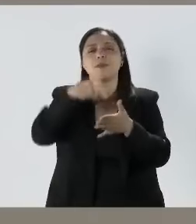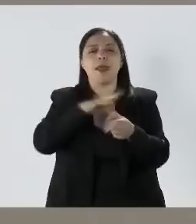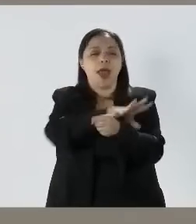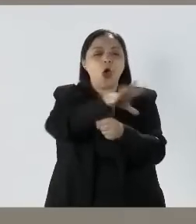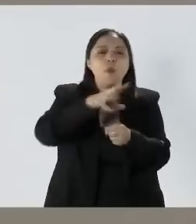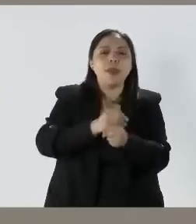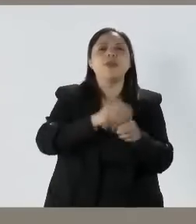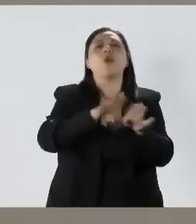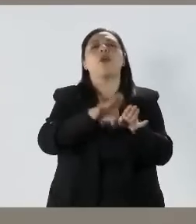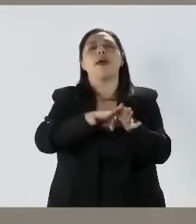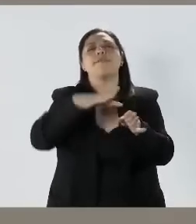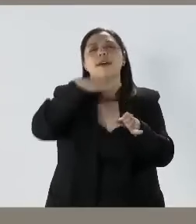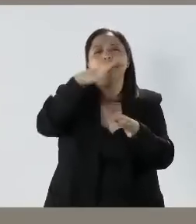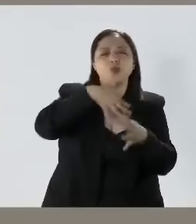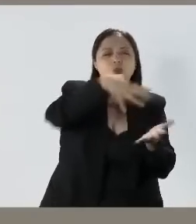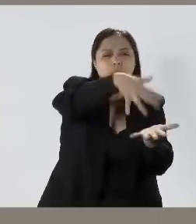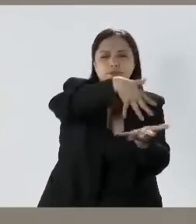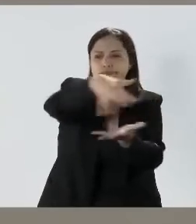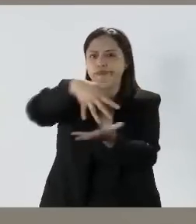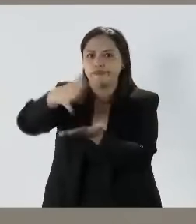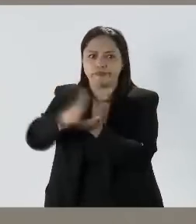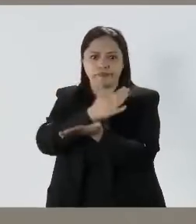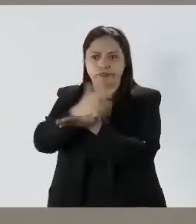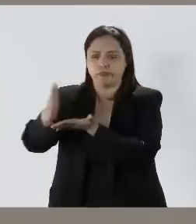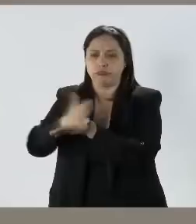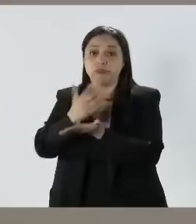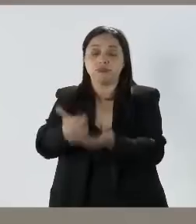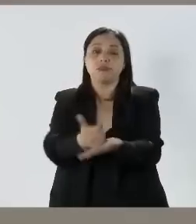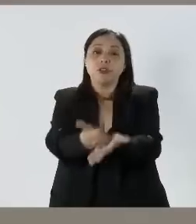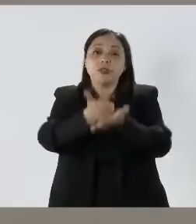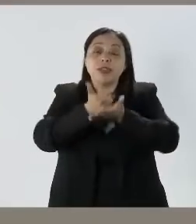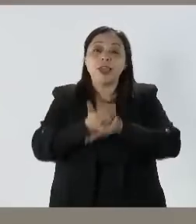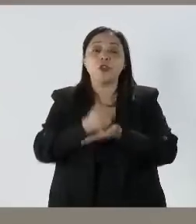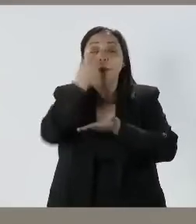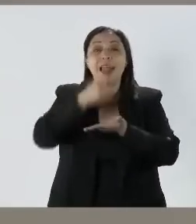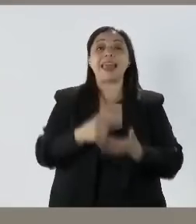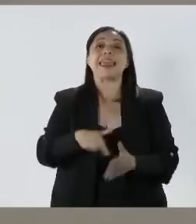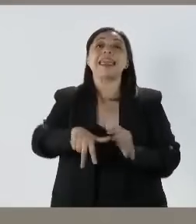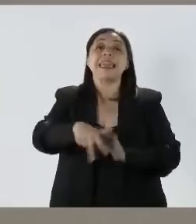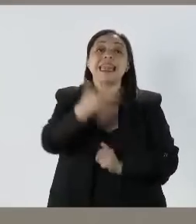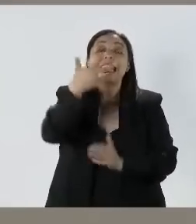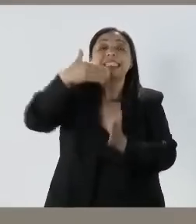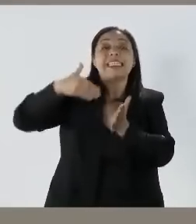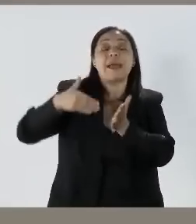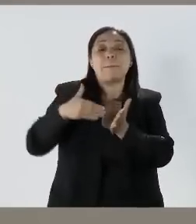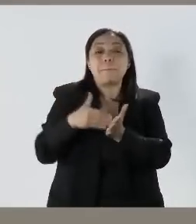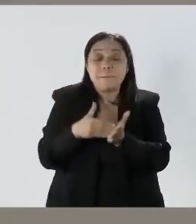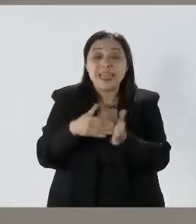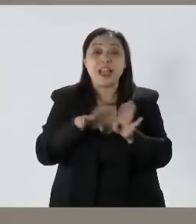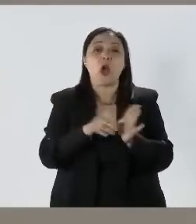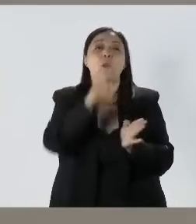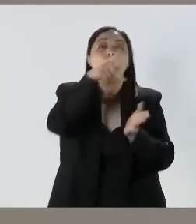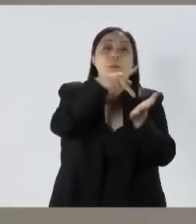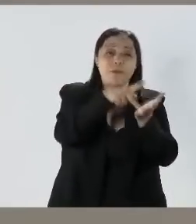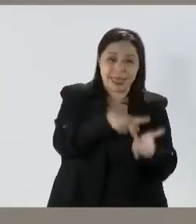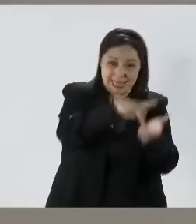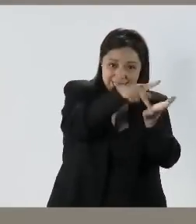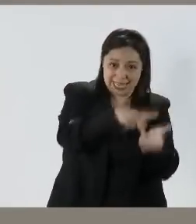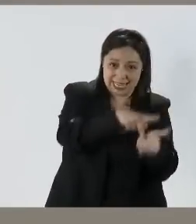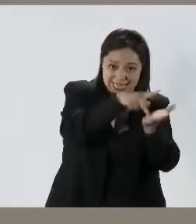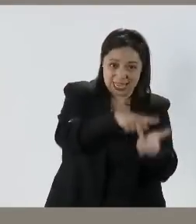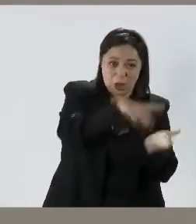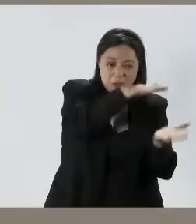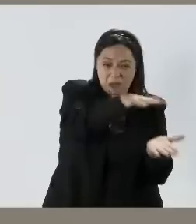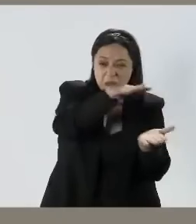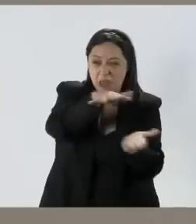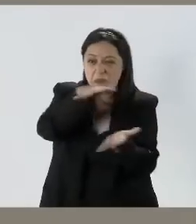nos permita atender las casi 13000 toneladas diarias de residuos generados en la ciudad mejor